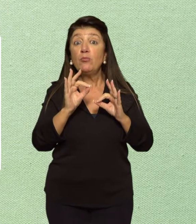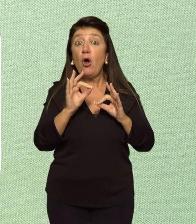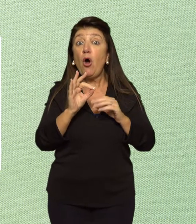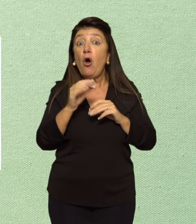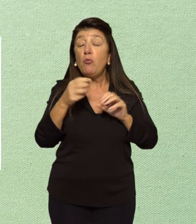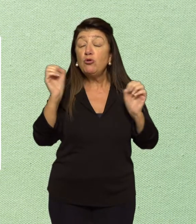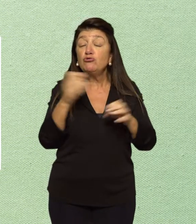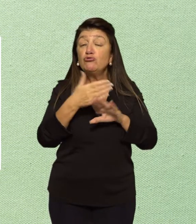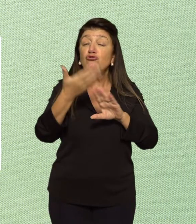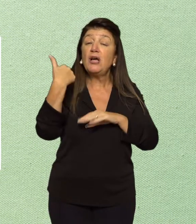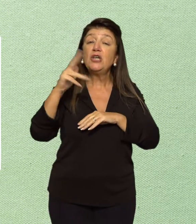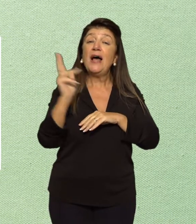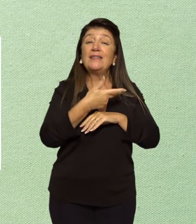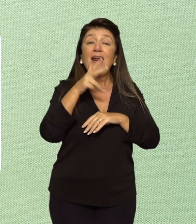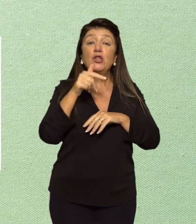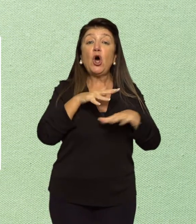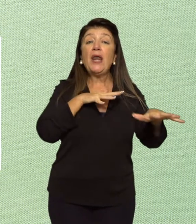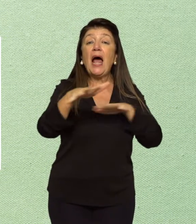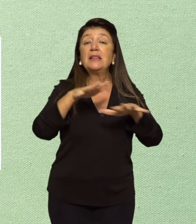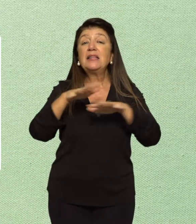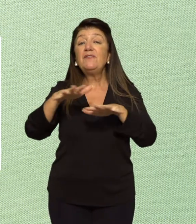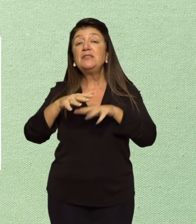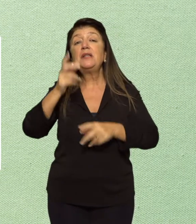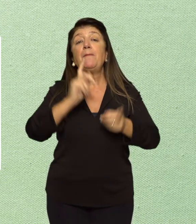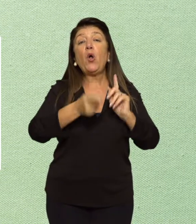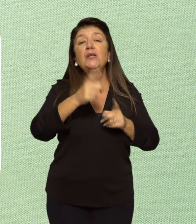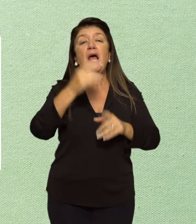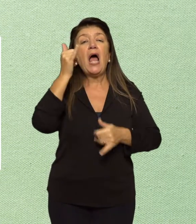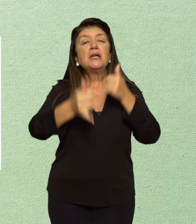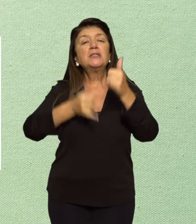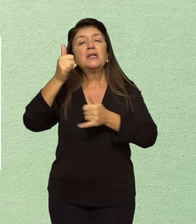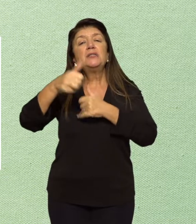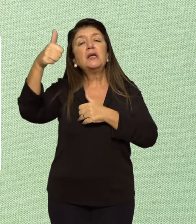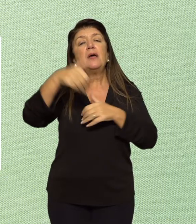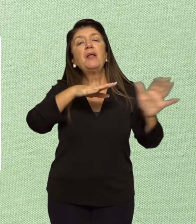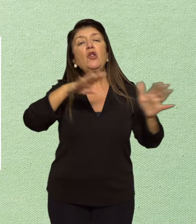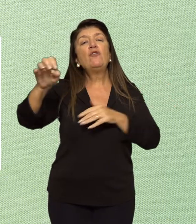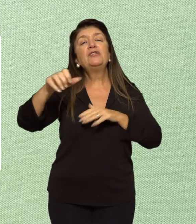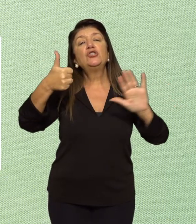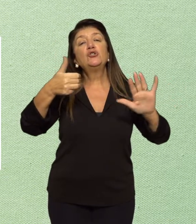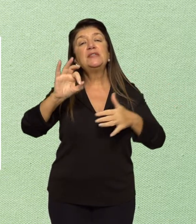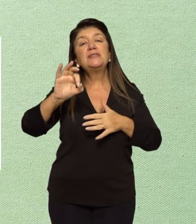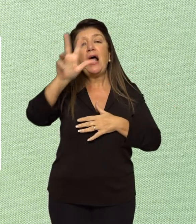politiche che furono assassinate nel 1960 in Repubblica Dominicana su ordine diciamo del